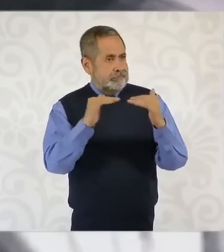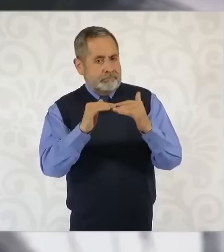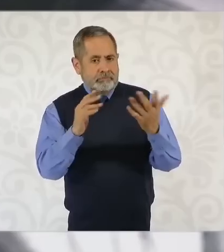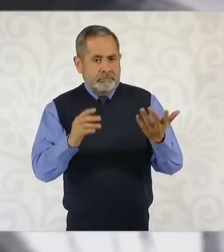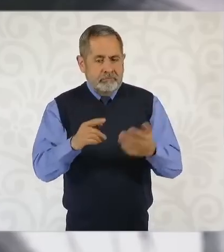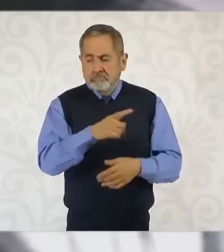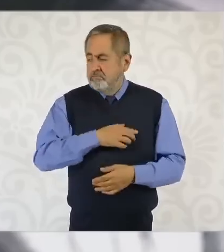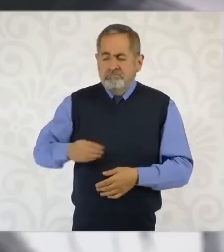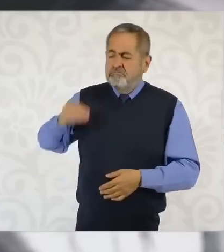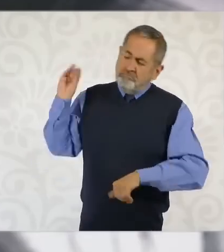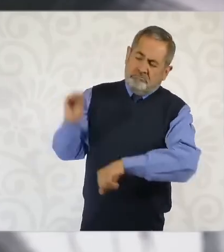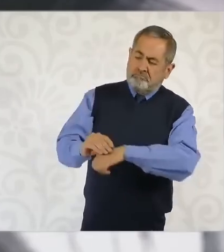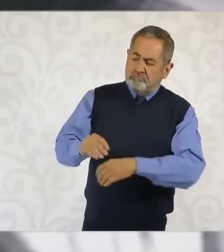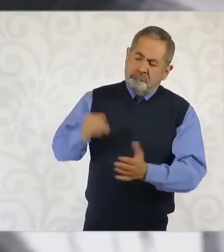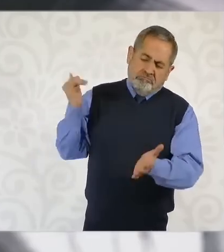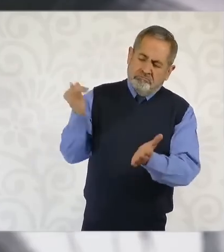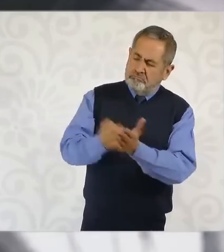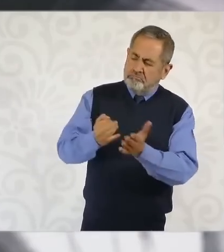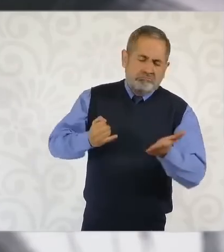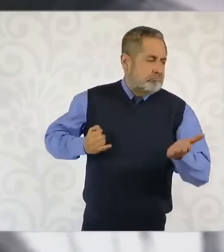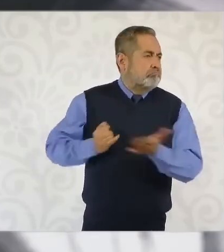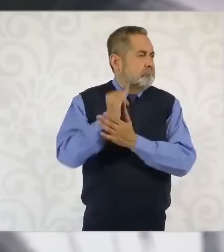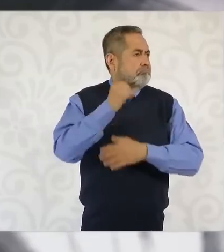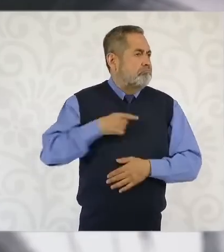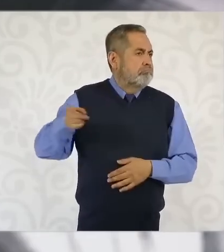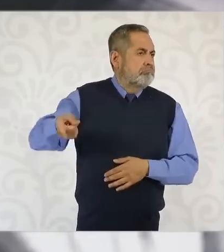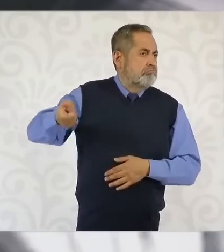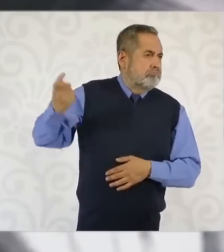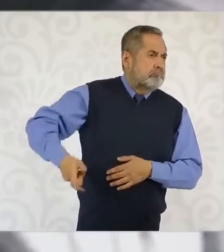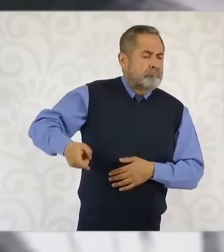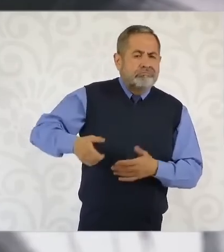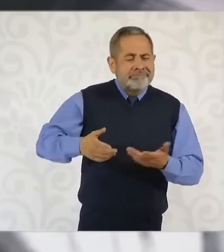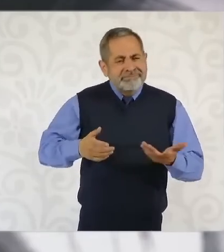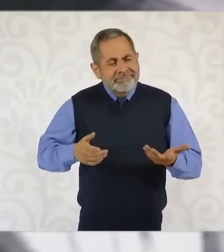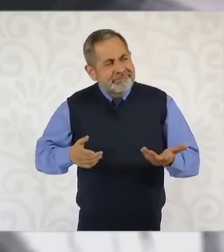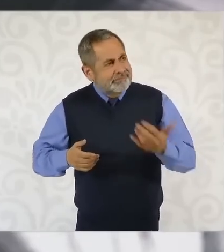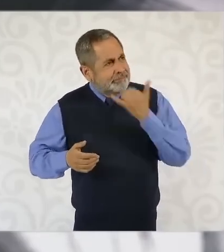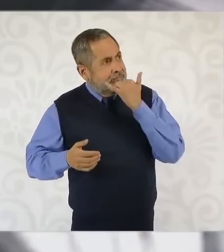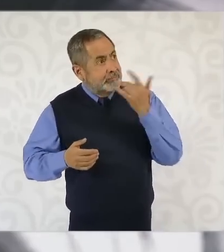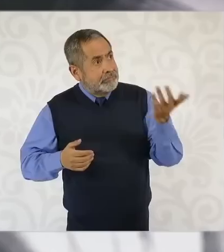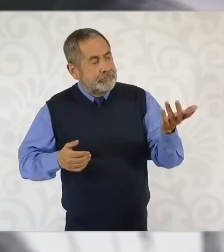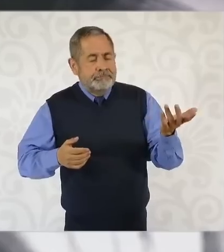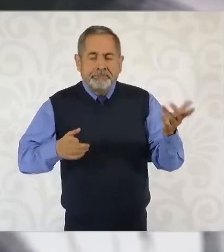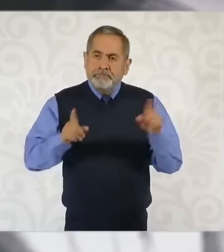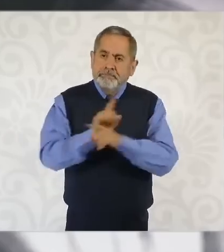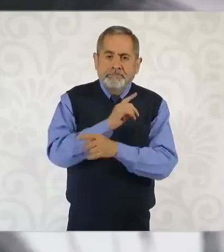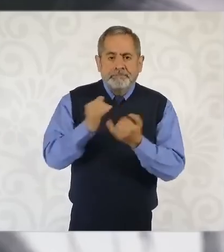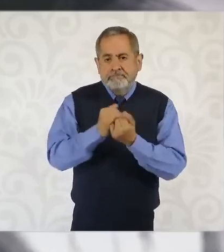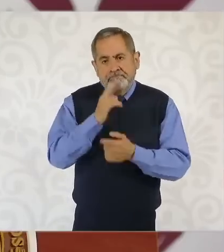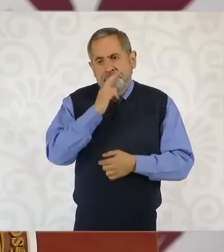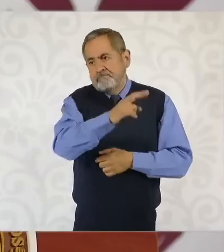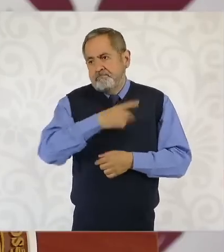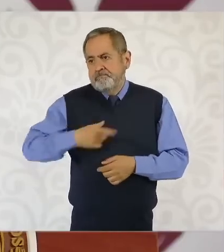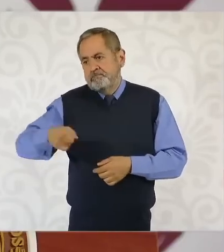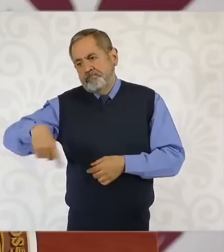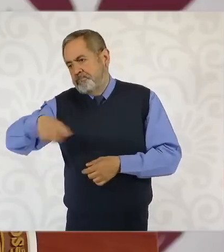unilateralmente aranceles Pues que nosotros también vamos a tener que responder Pero eso